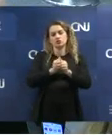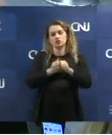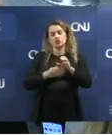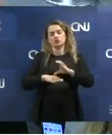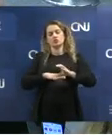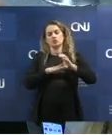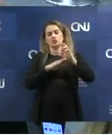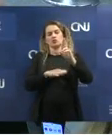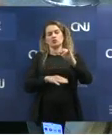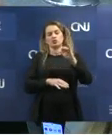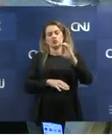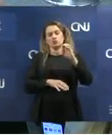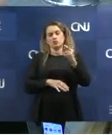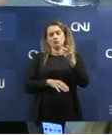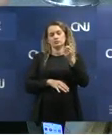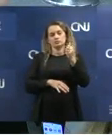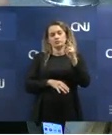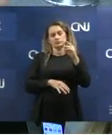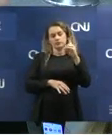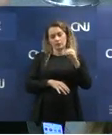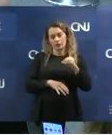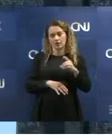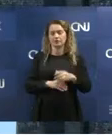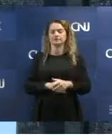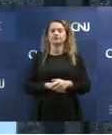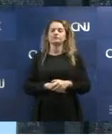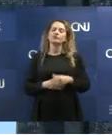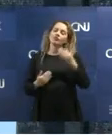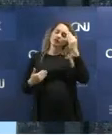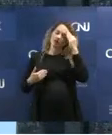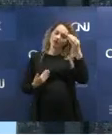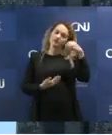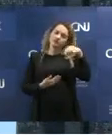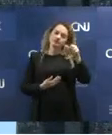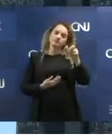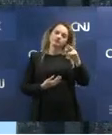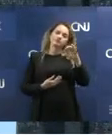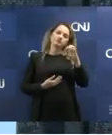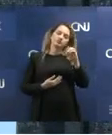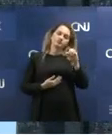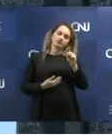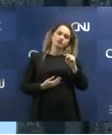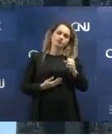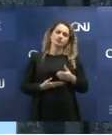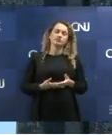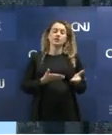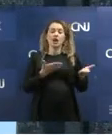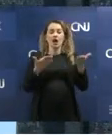Muito obrigado, O conselheiro Marcos Vinícius Rodrigues. Como vota a vossa excelência